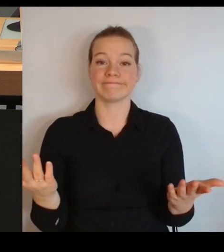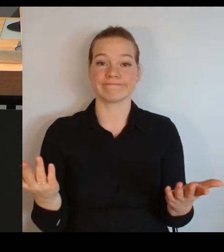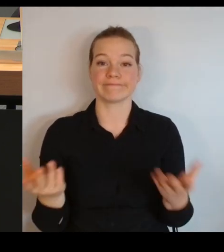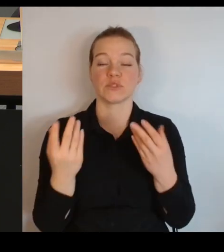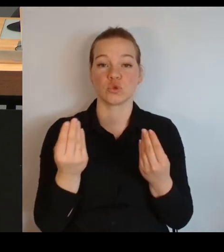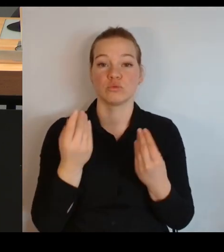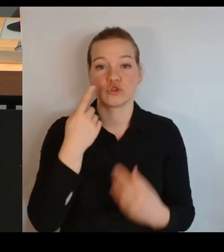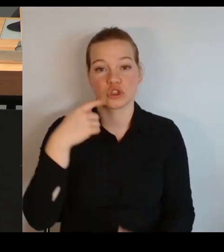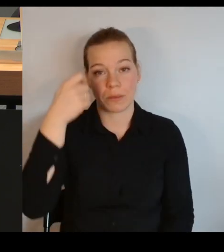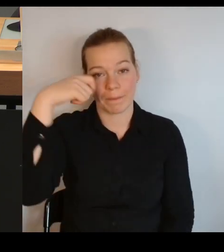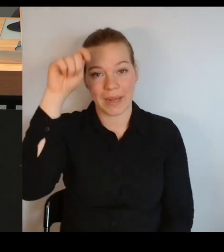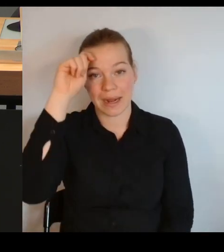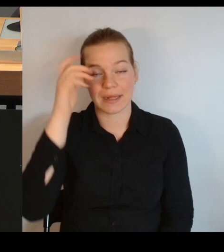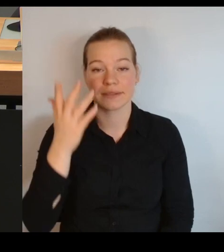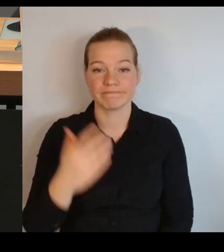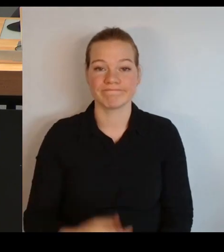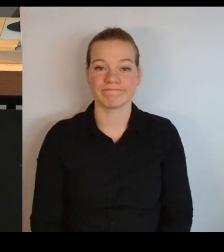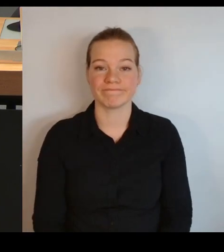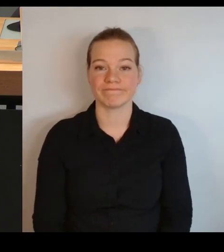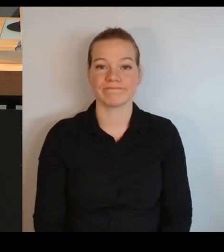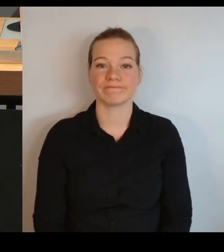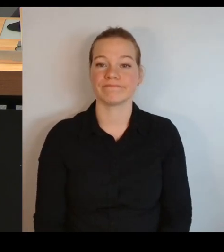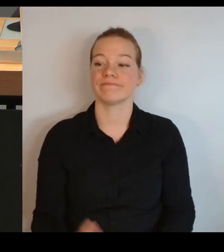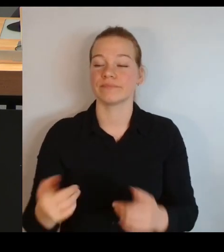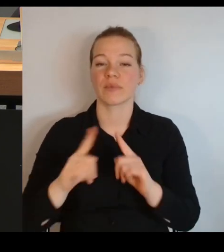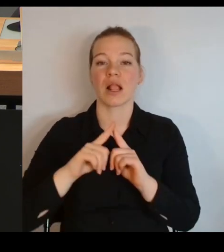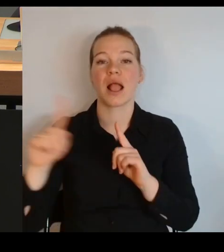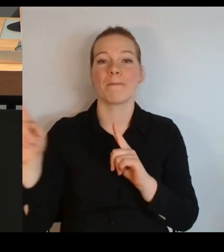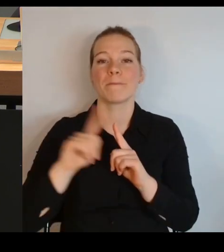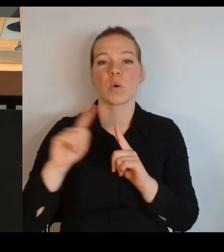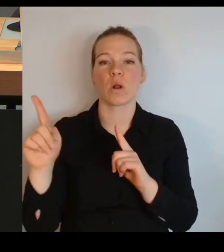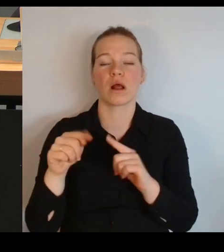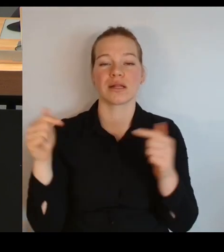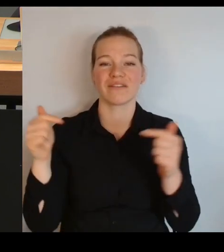mittelständische Wirtschaftsbetriebe, also teilweise in Vorleistung gehen.